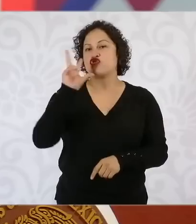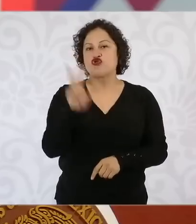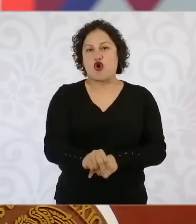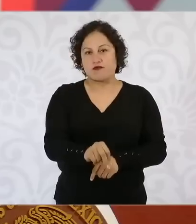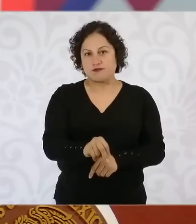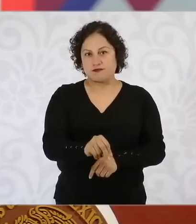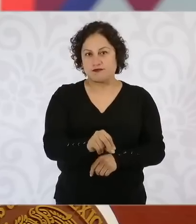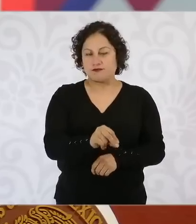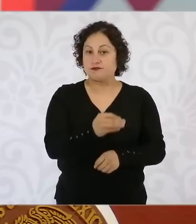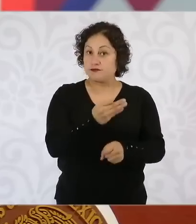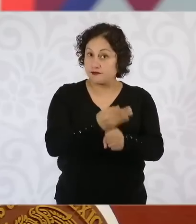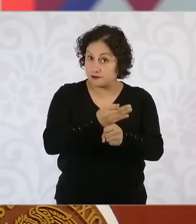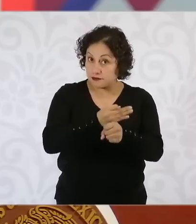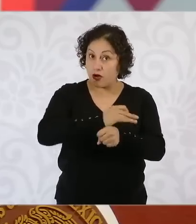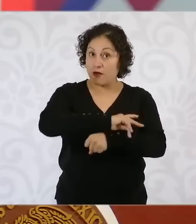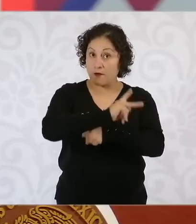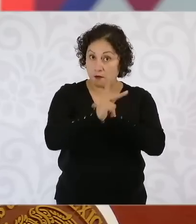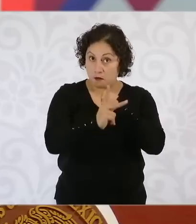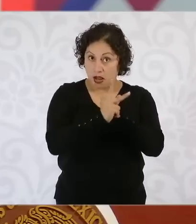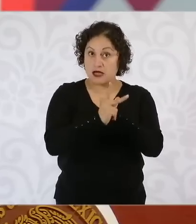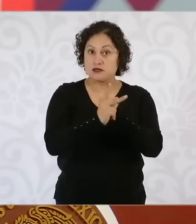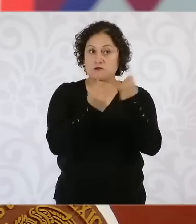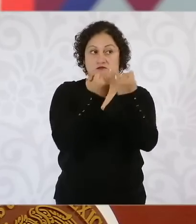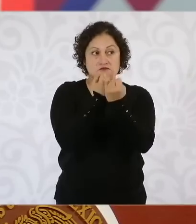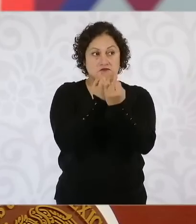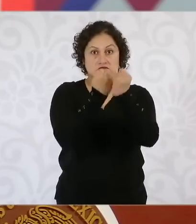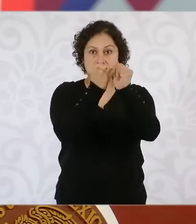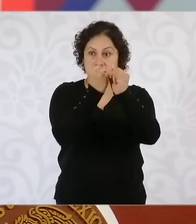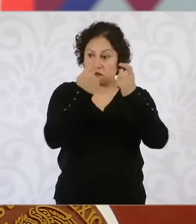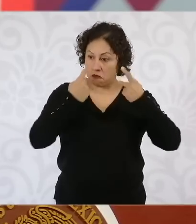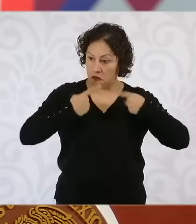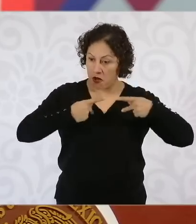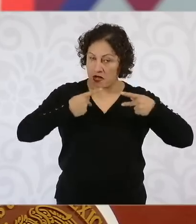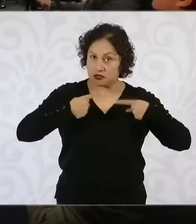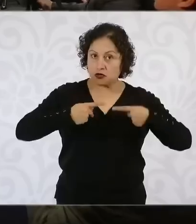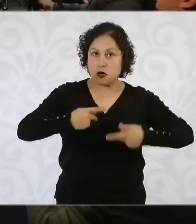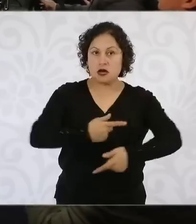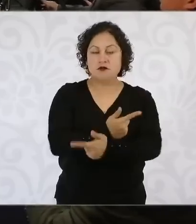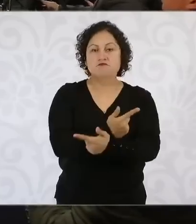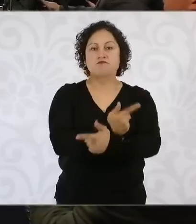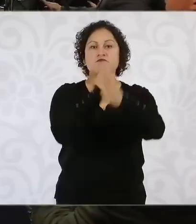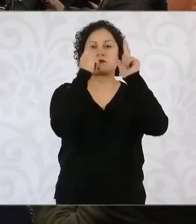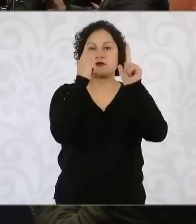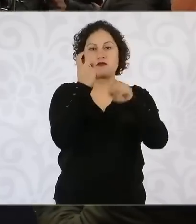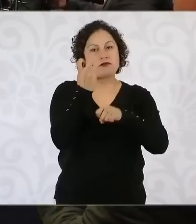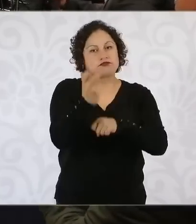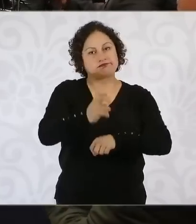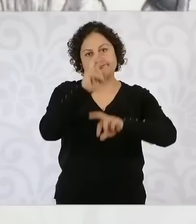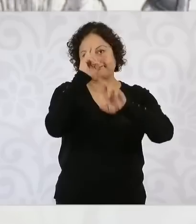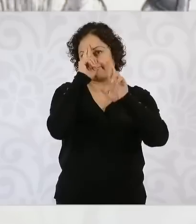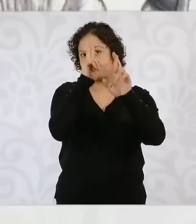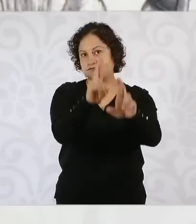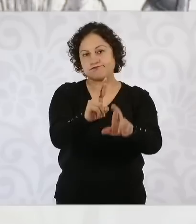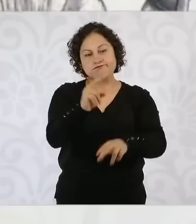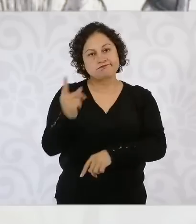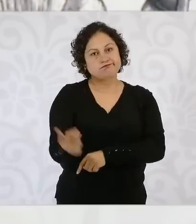pueblo la dignidad de la patria y la soberanía entonces y en ese marco pues se llega acuerdos No